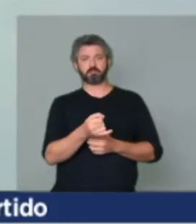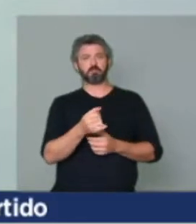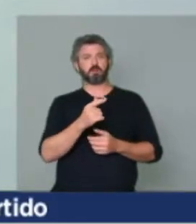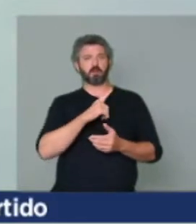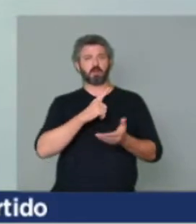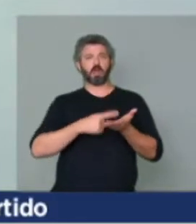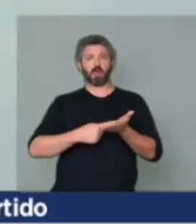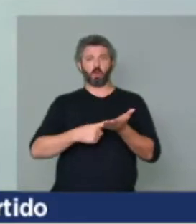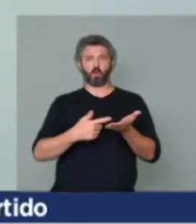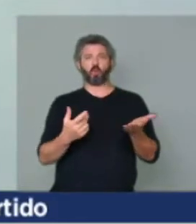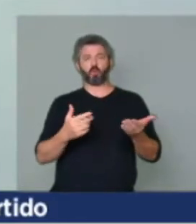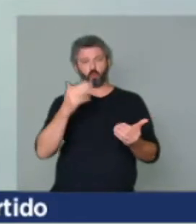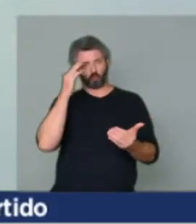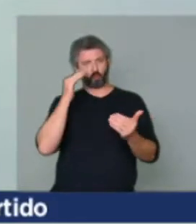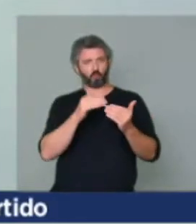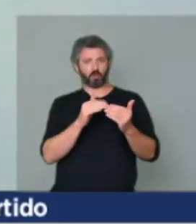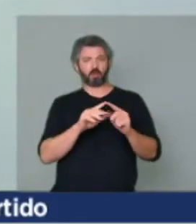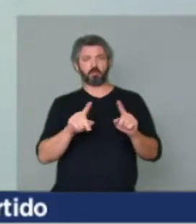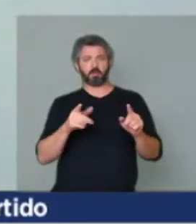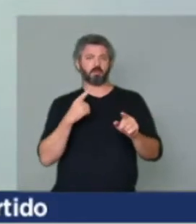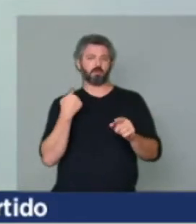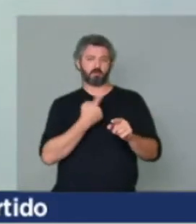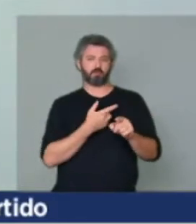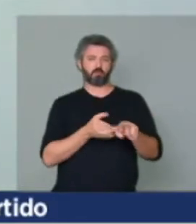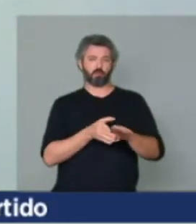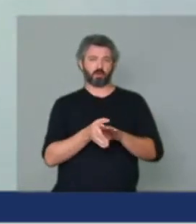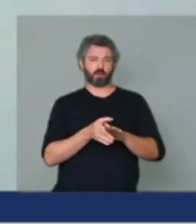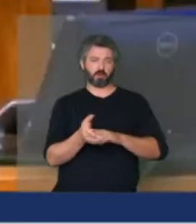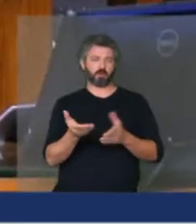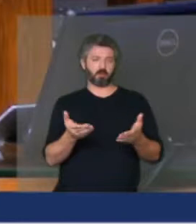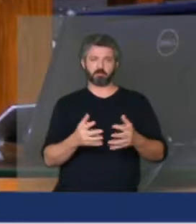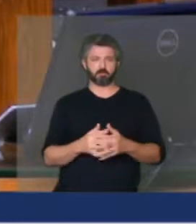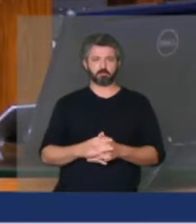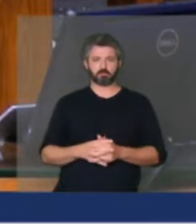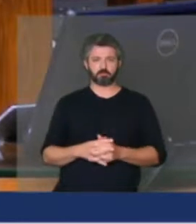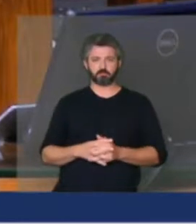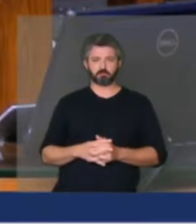[PRESIDENTE]: OK, COMO VOTA A MAIORIA? COMO ENCAMINHA